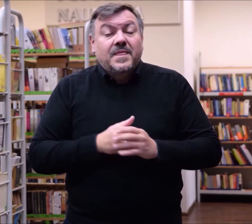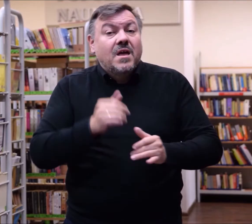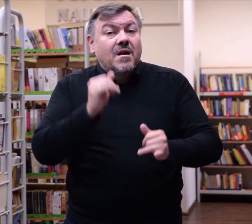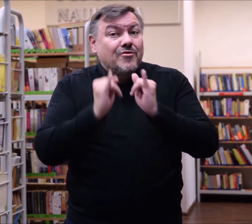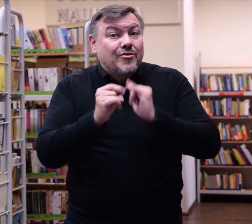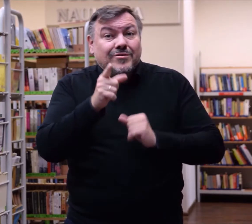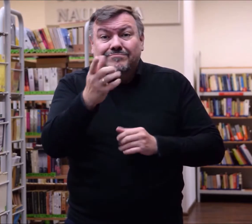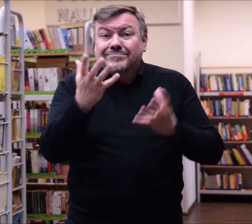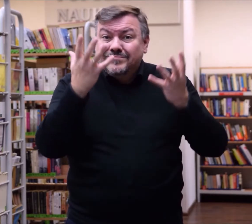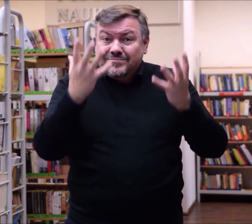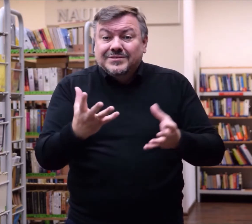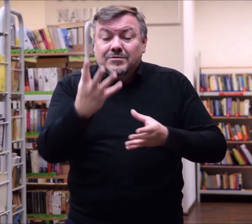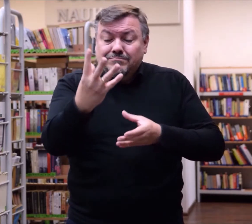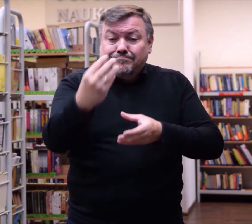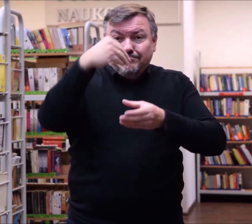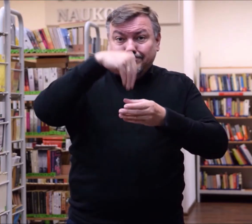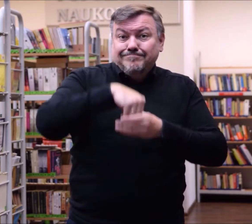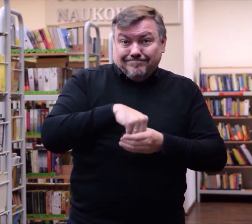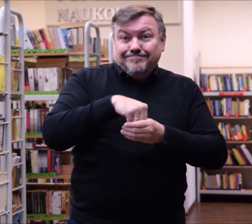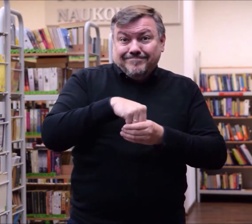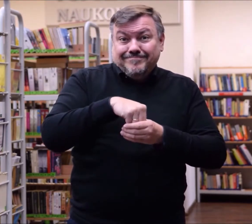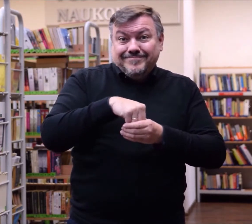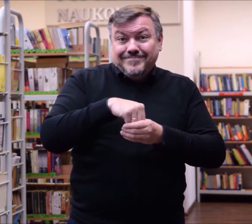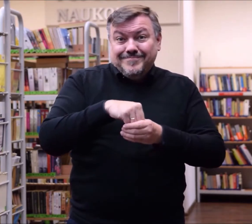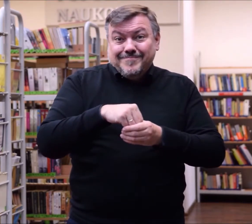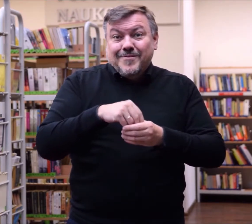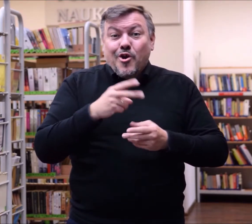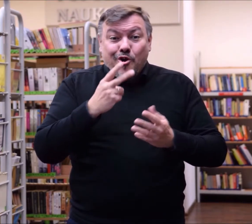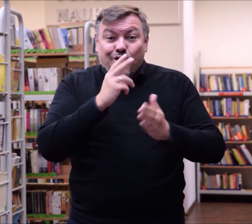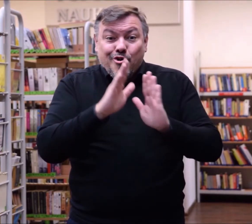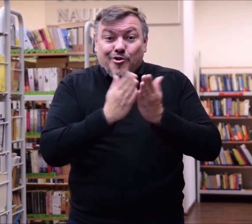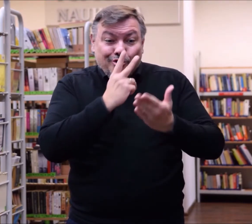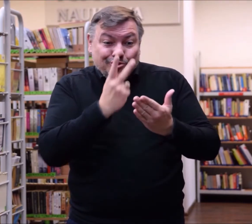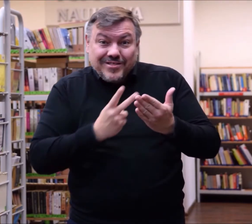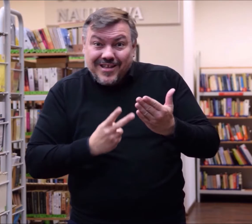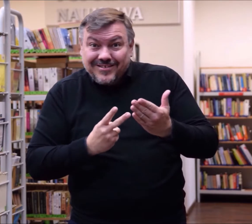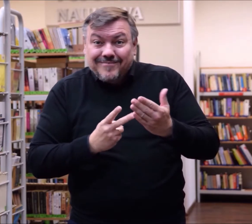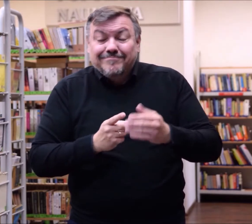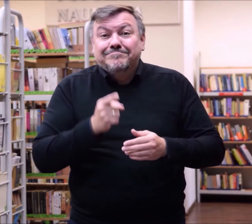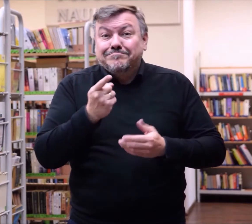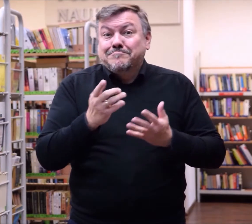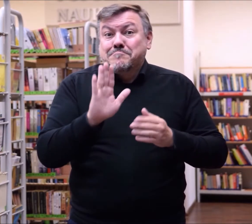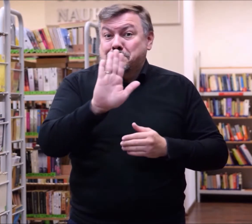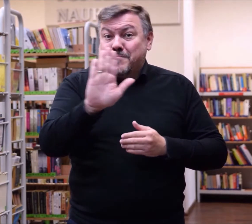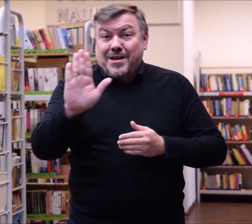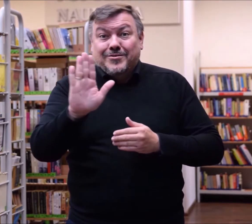Jeżeli chcesz zostać naszym czytelnikiem i masz ukończone 18, przyjdź do nas